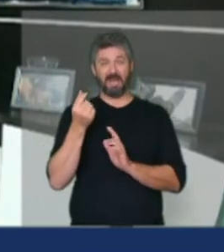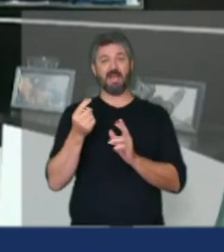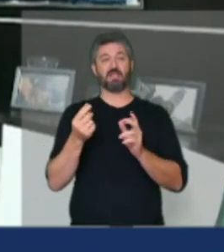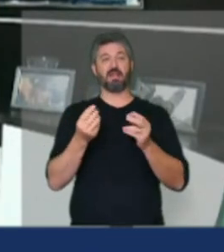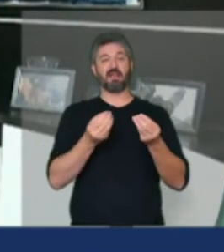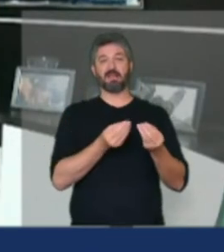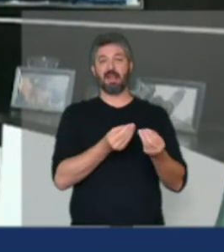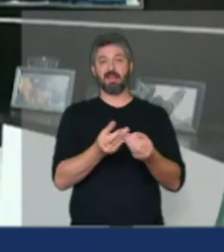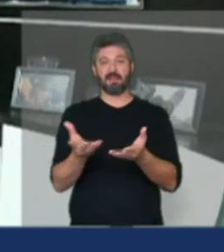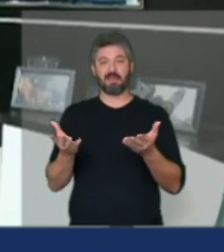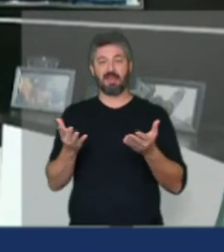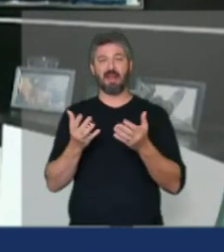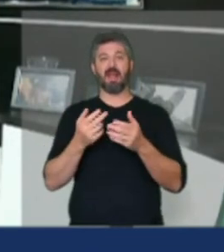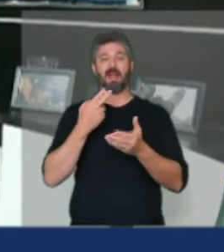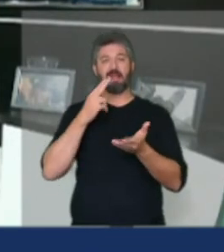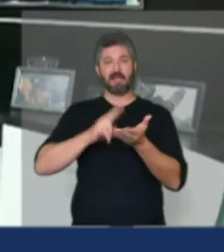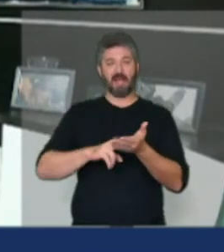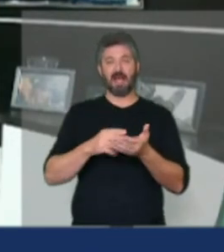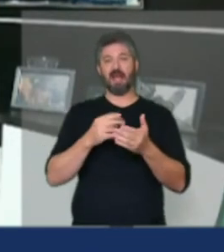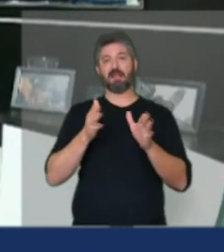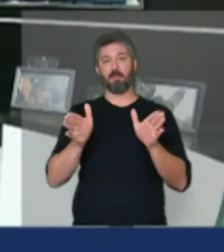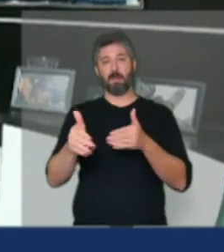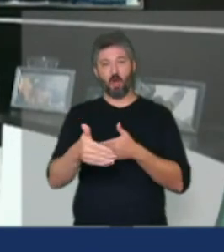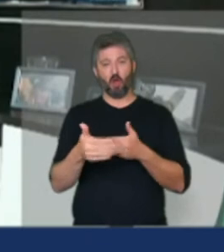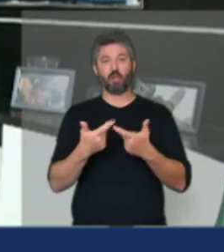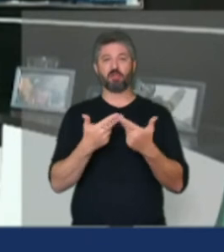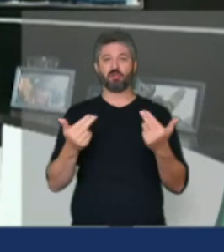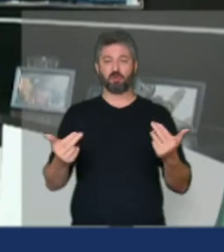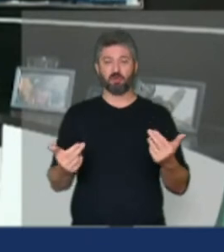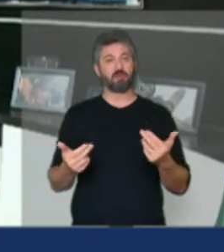CORRESPONDÊNCIAS. POR ISSO, SENHOR PRESIDENTE, O MEU VEEMENTE PROTESTO CONTRA A PRIVATIZAÇÃO DOS CORREIOS E